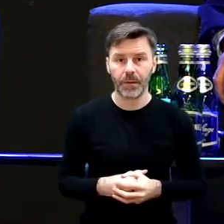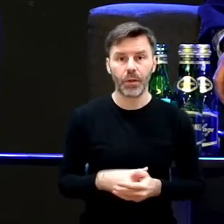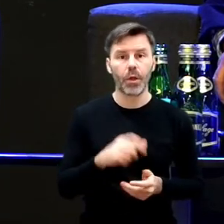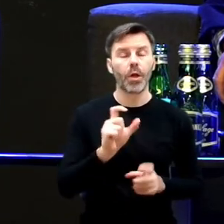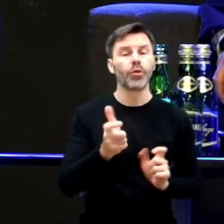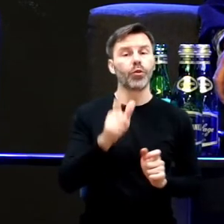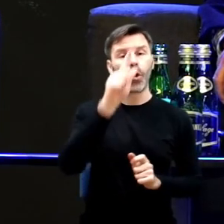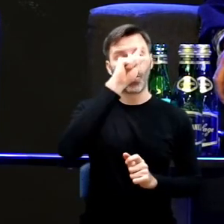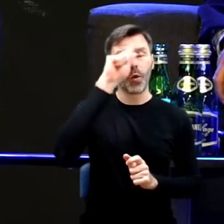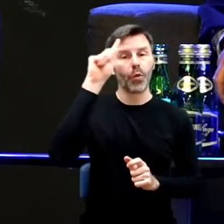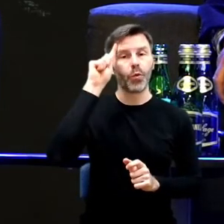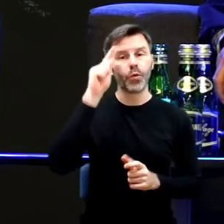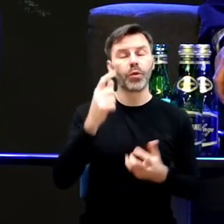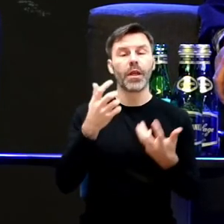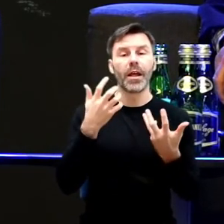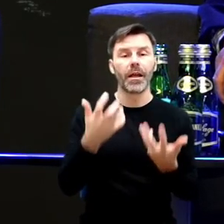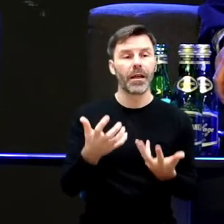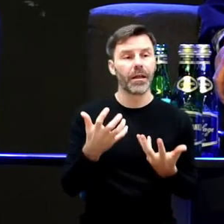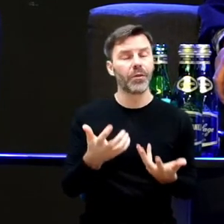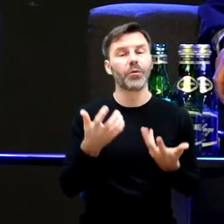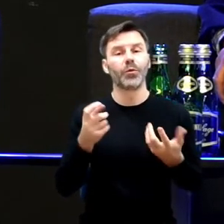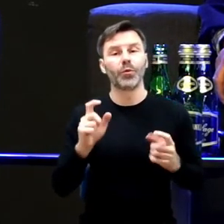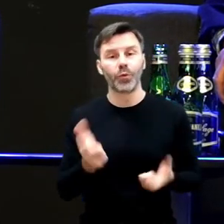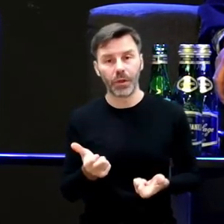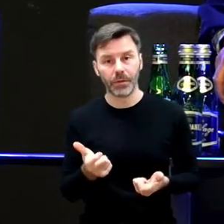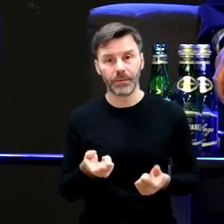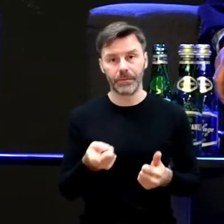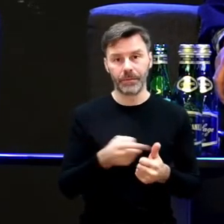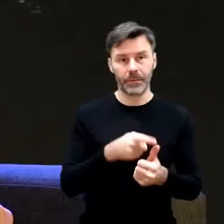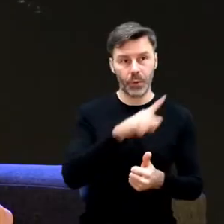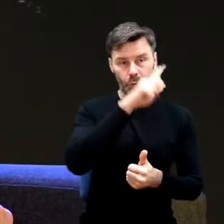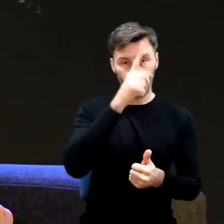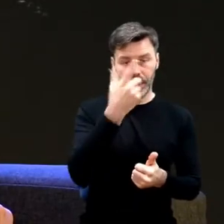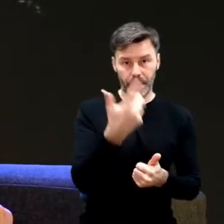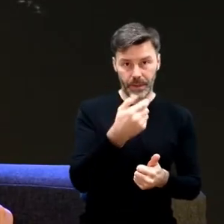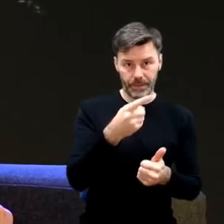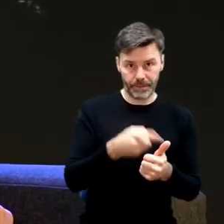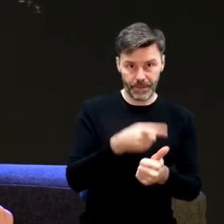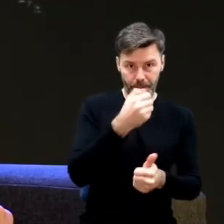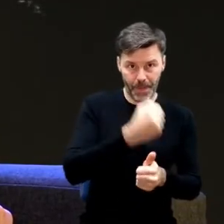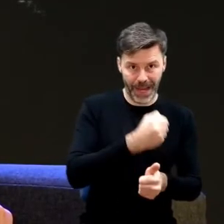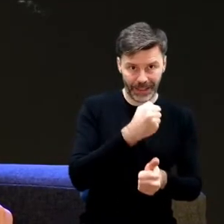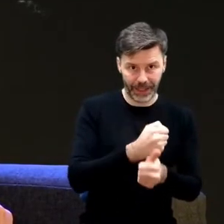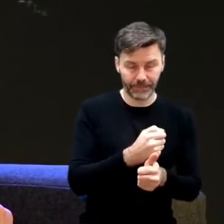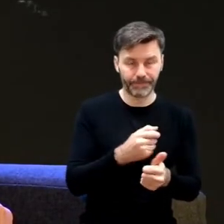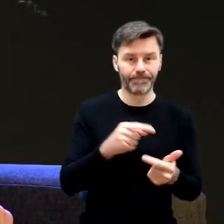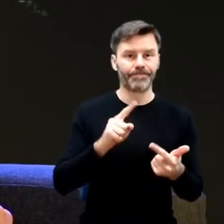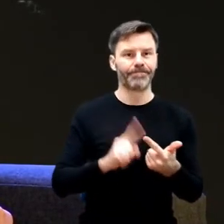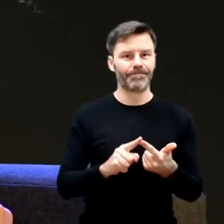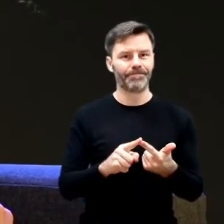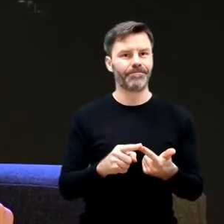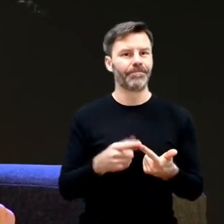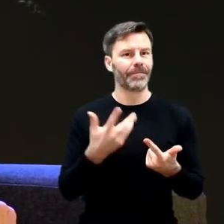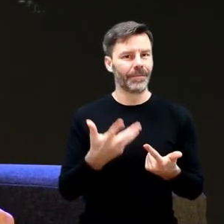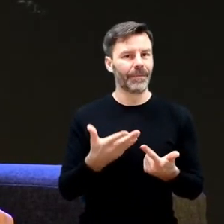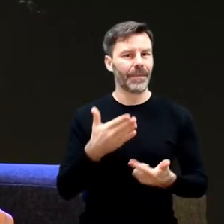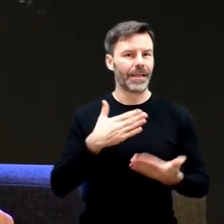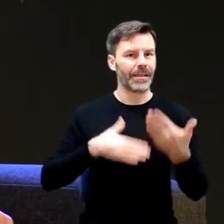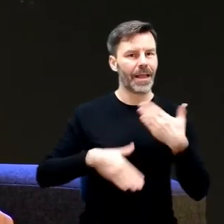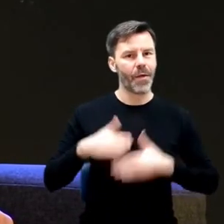No właśnie takie, że poza pracą chcą mieć satysfakcjonujące warunki mieszkaniowe.